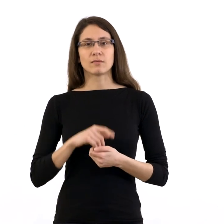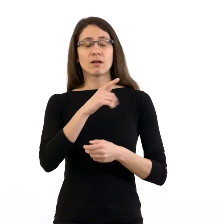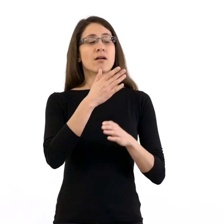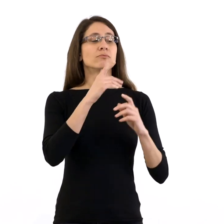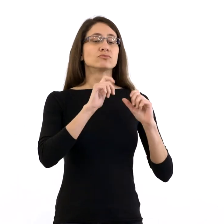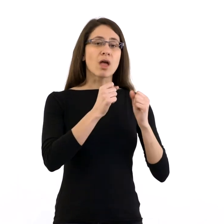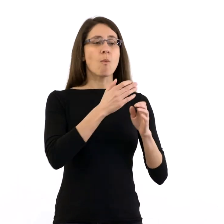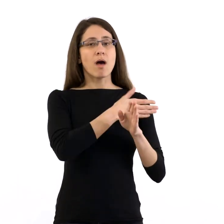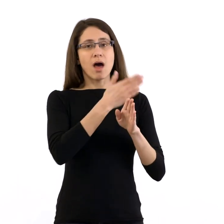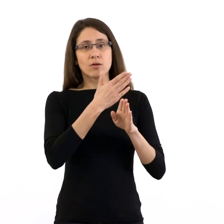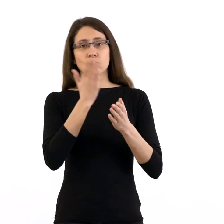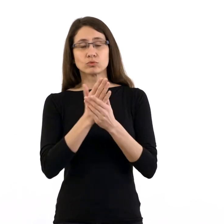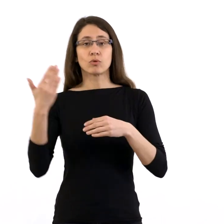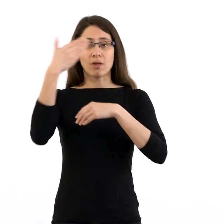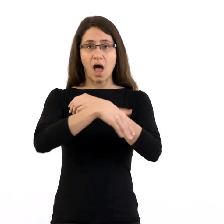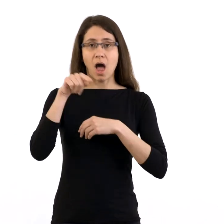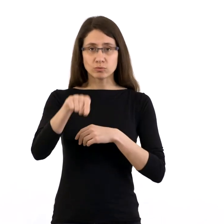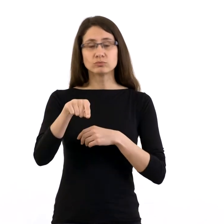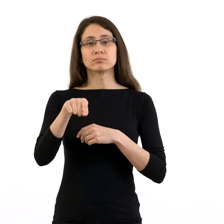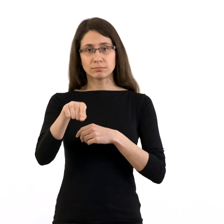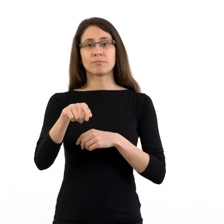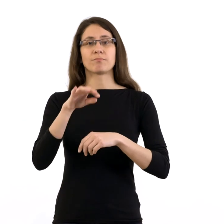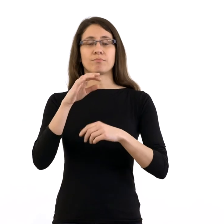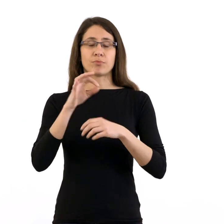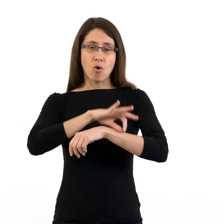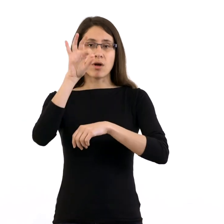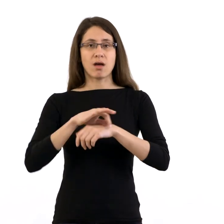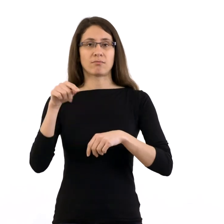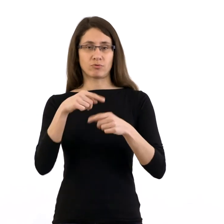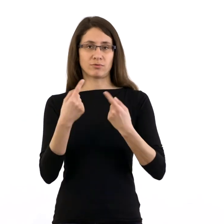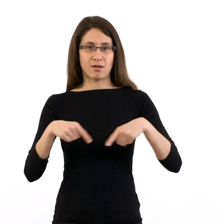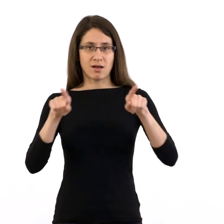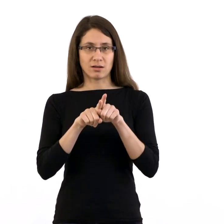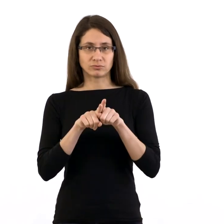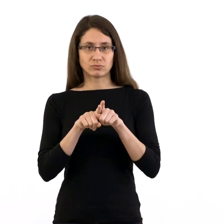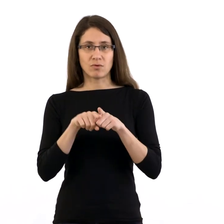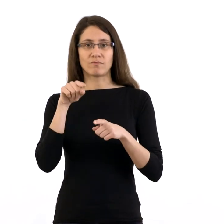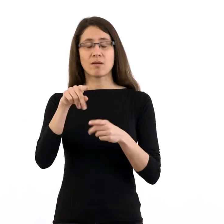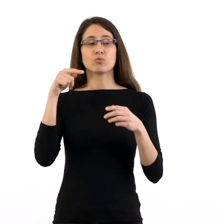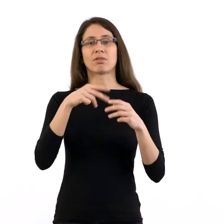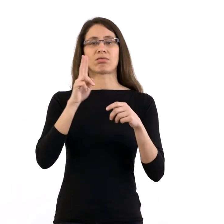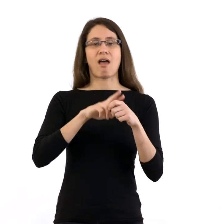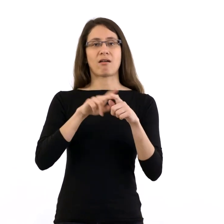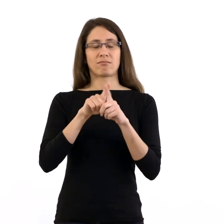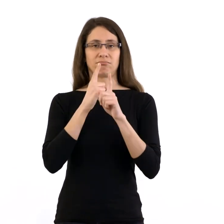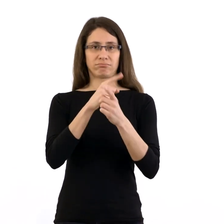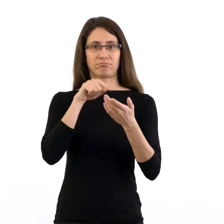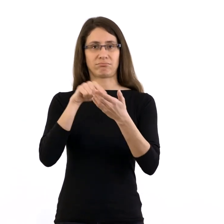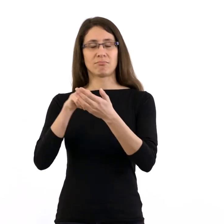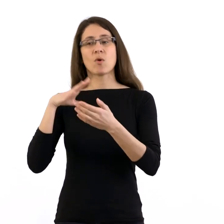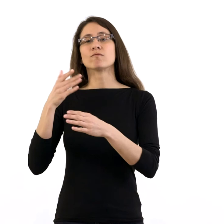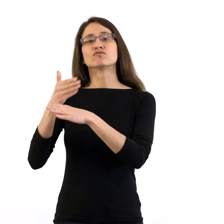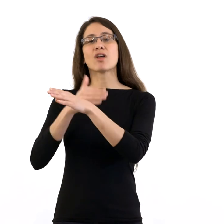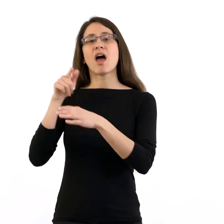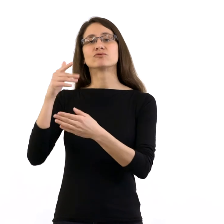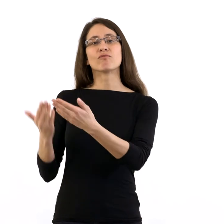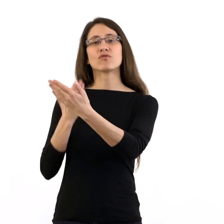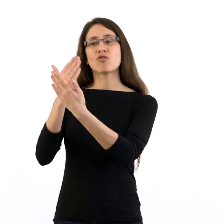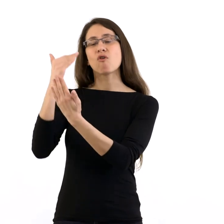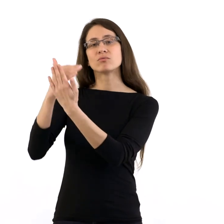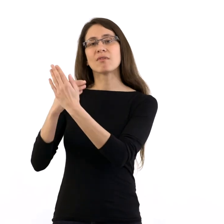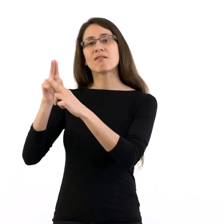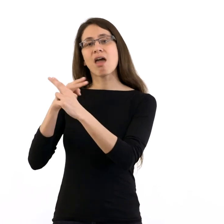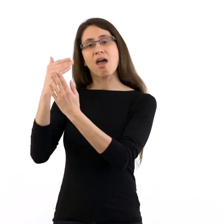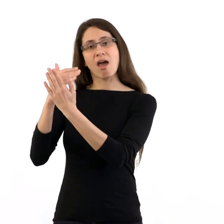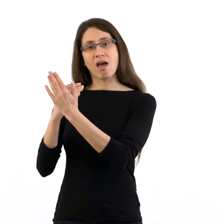Ostatnim etapem jest terminowa realizacja zadań określonych we wniosku,